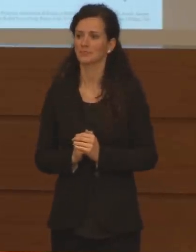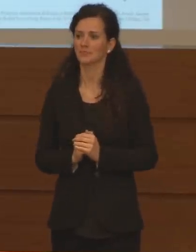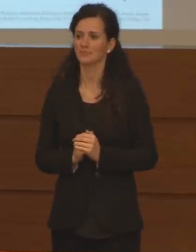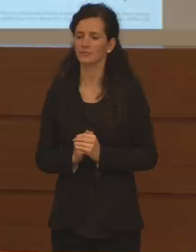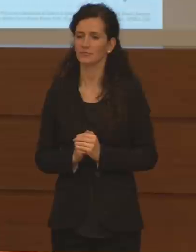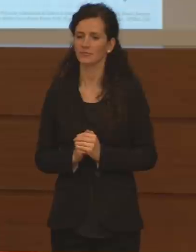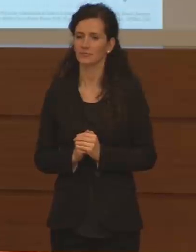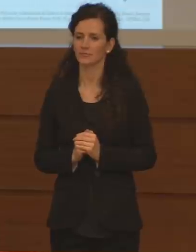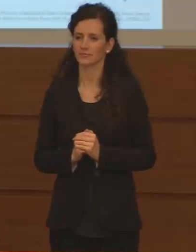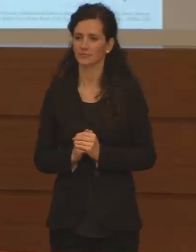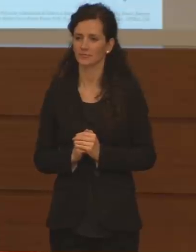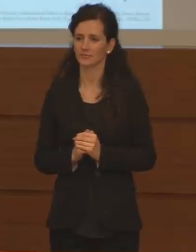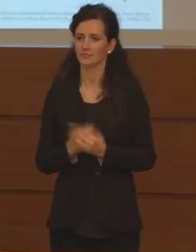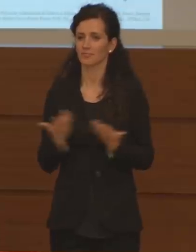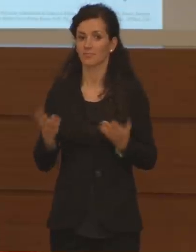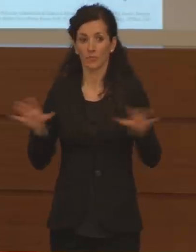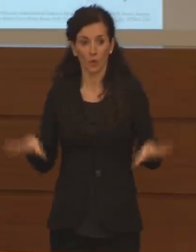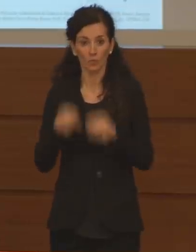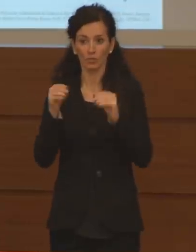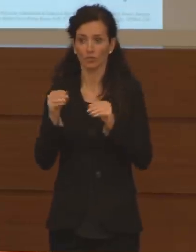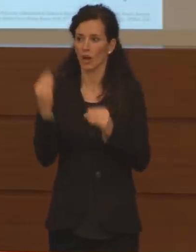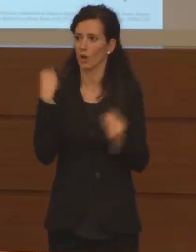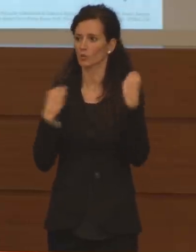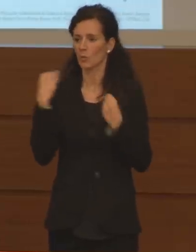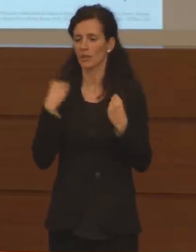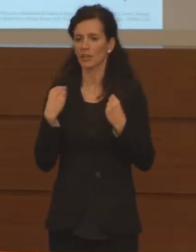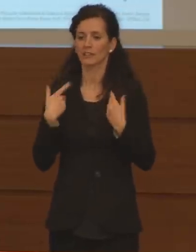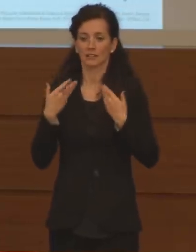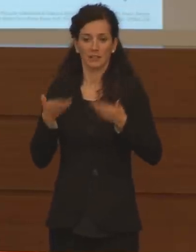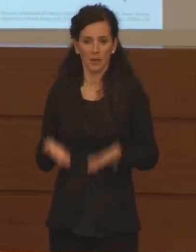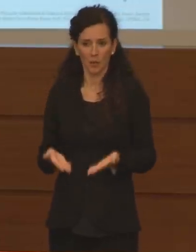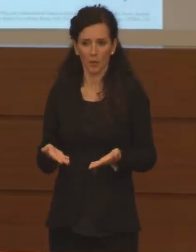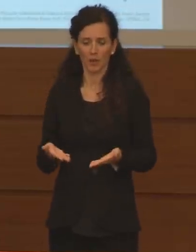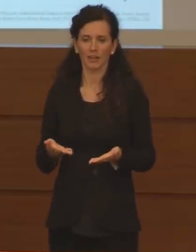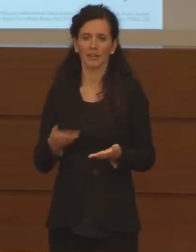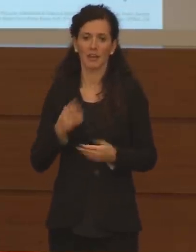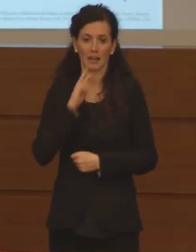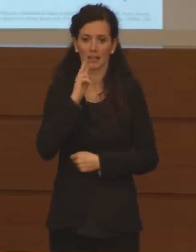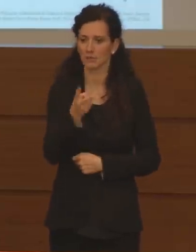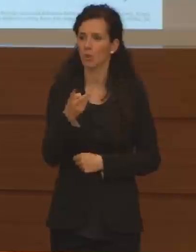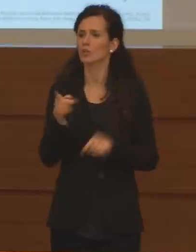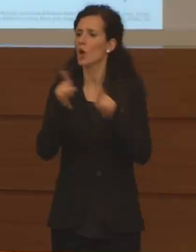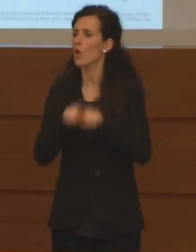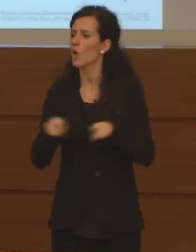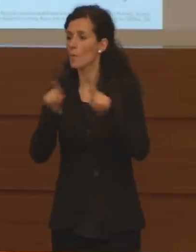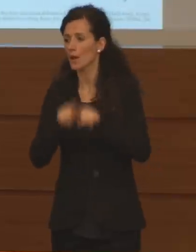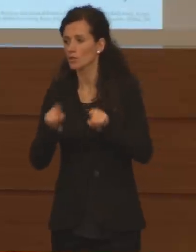Apriamo alle domande e siamo qua per rispondere, come al solito alcune domande.